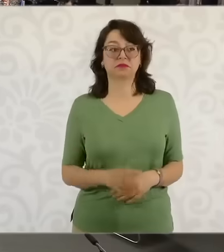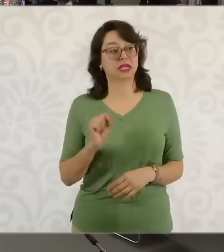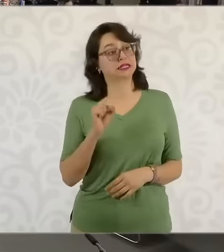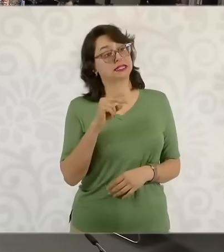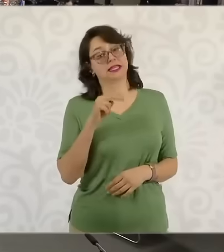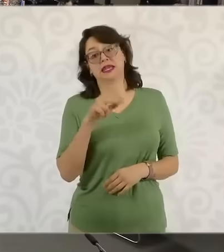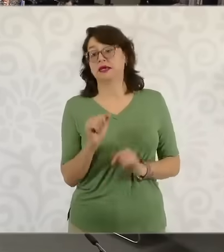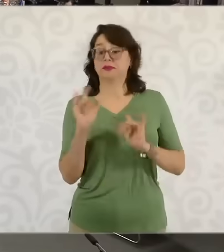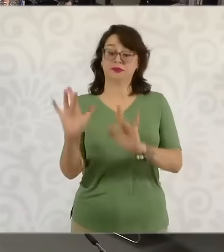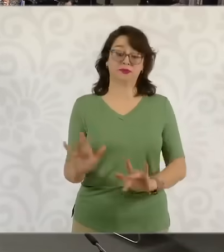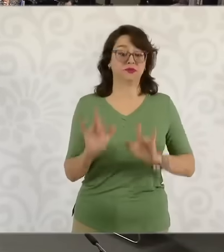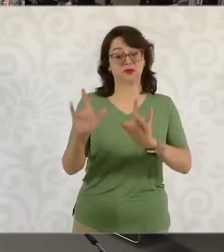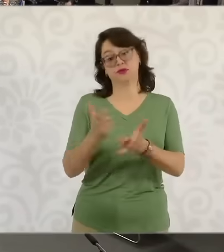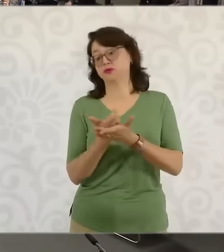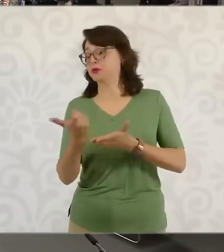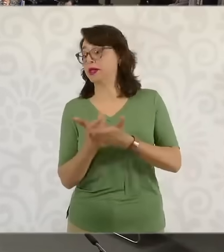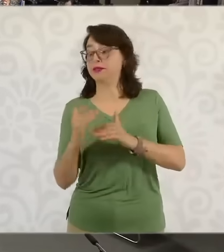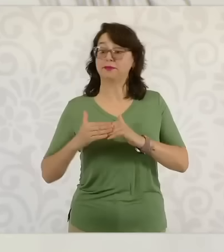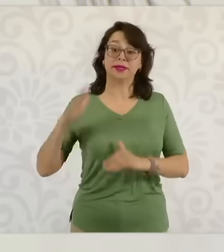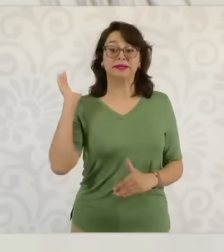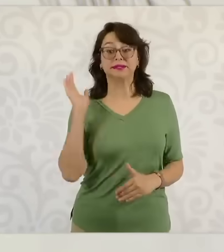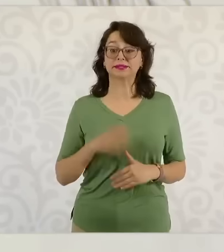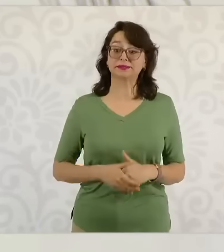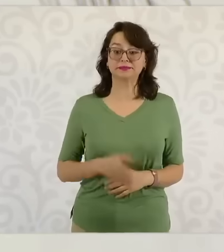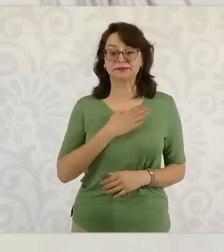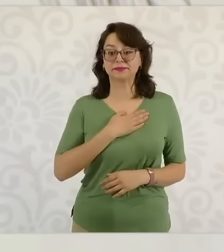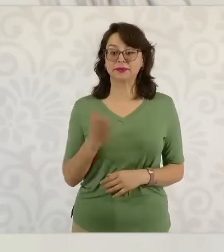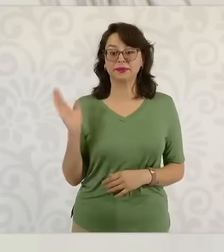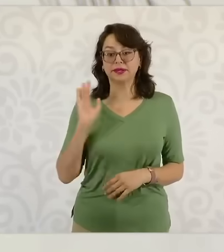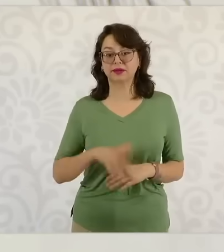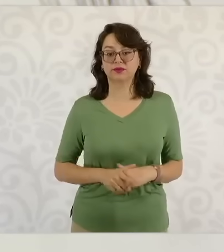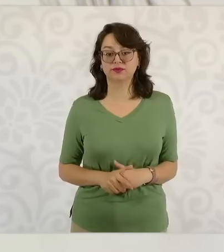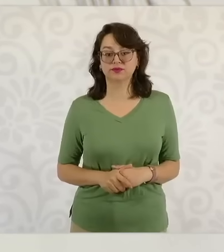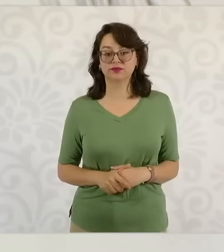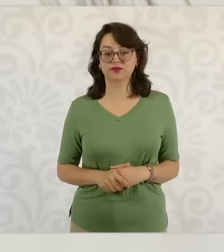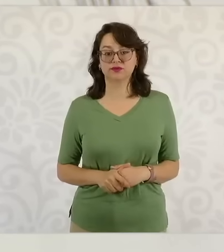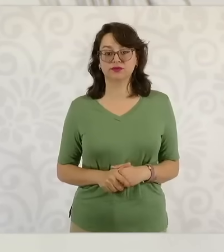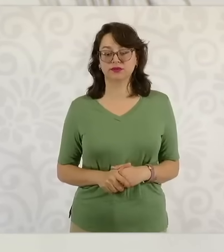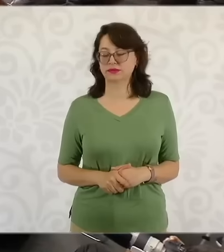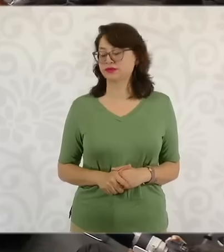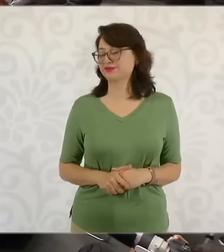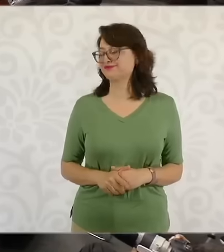por eso les aumentaron el sueldo pero bueno gracias vamos con humanismo mexicano porque